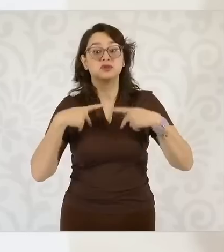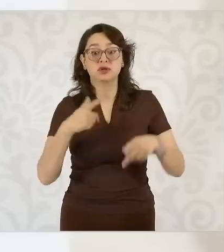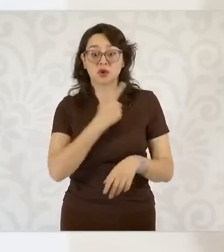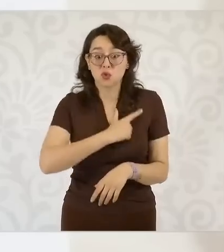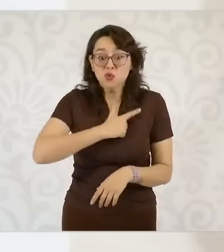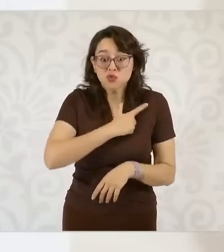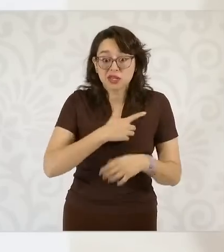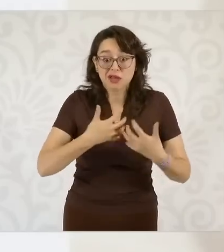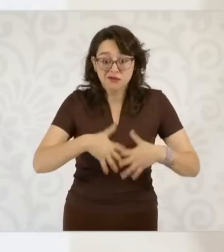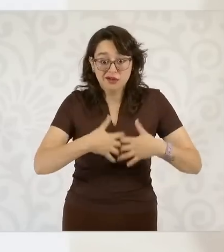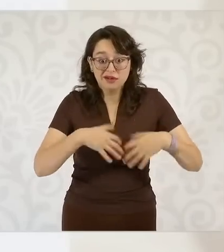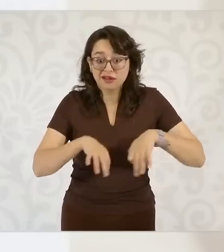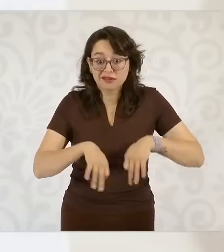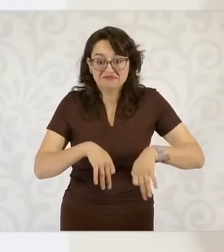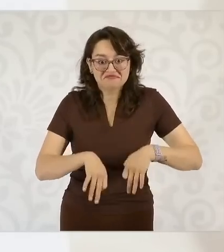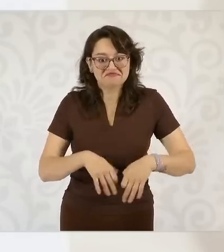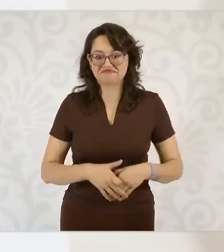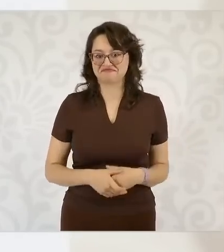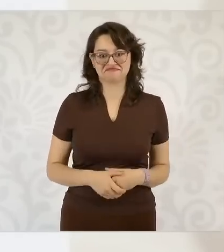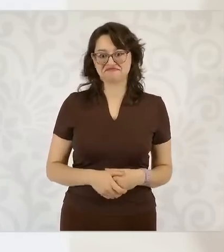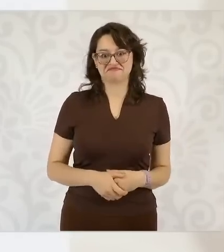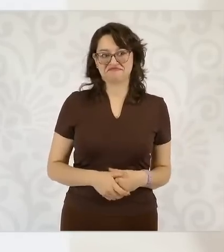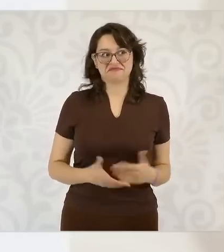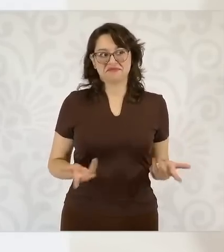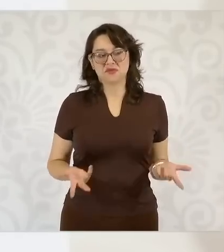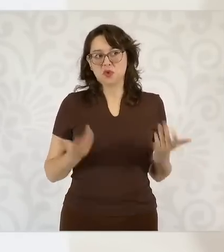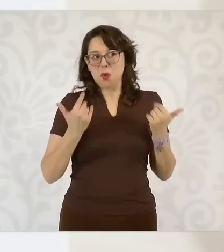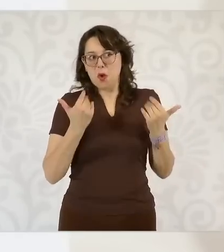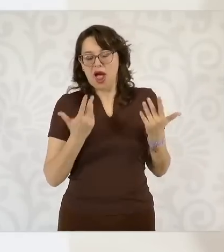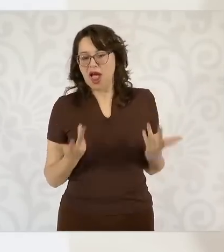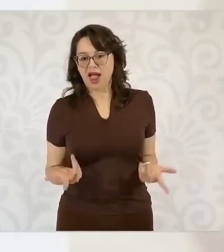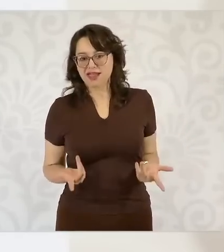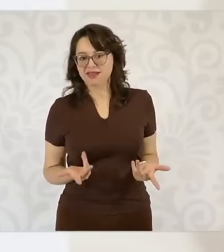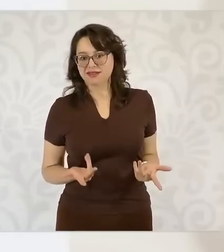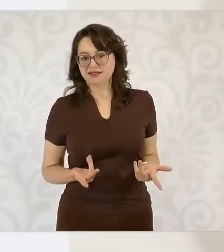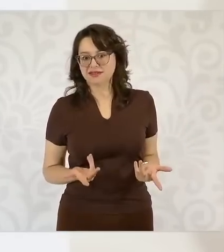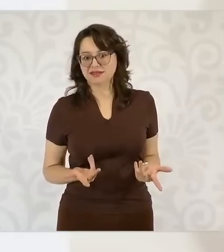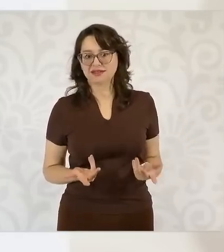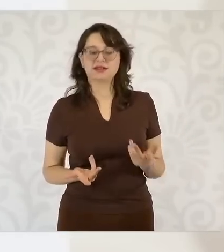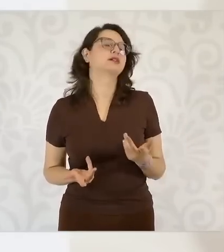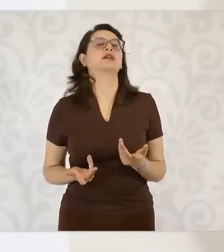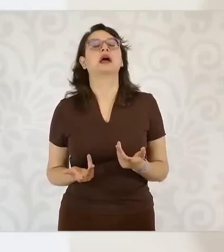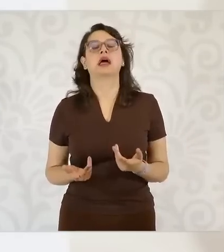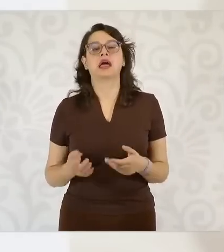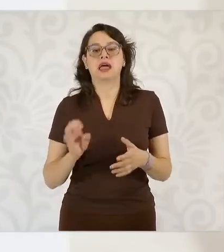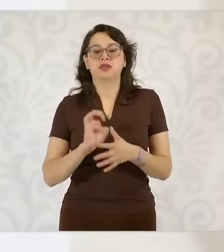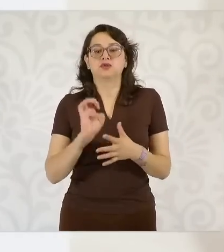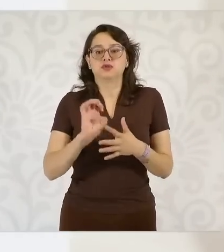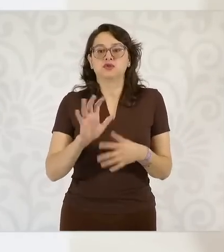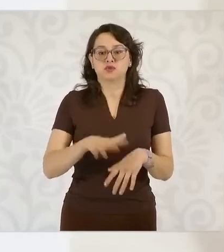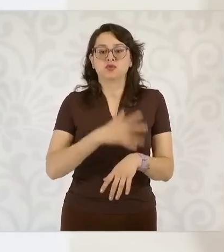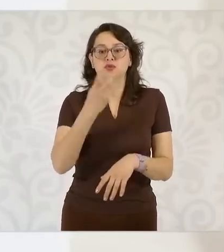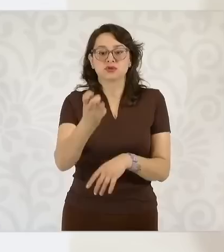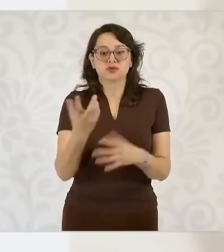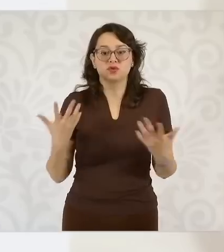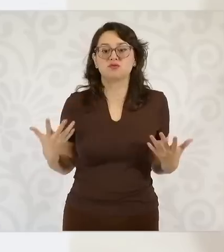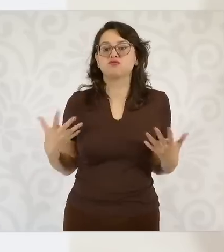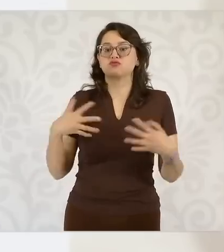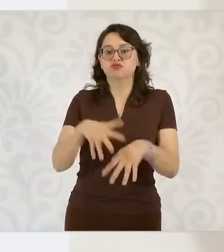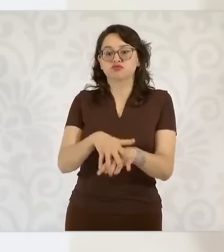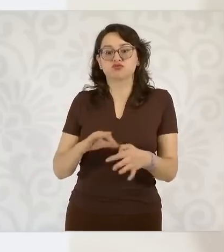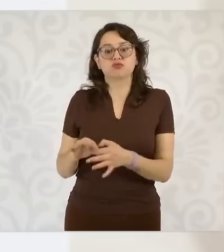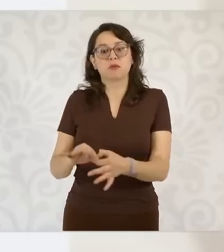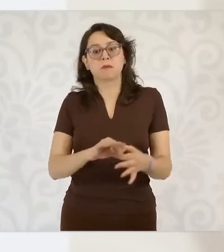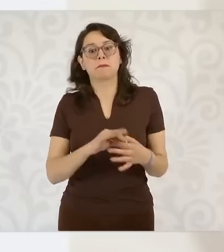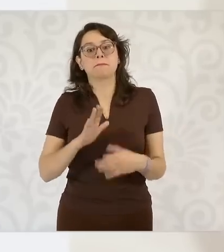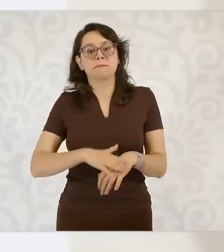que se generaron a partir de la pandemia entonces por eso nos fortalece la integración ahora poner